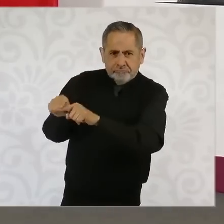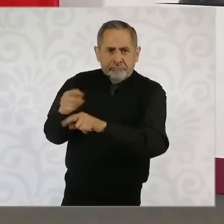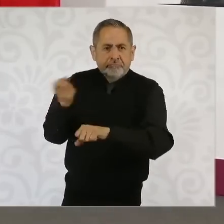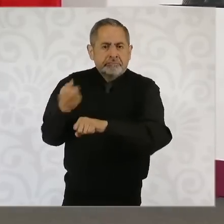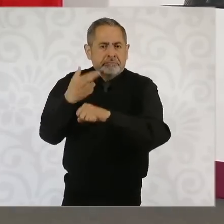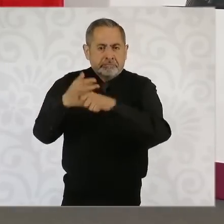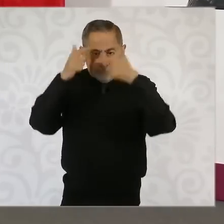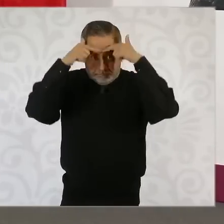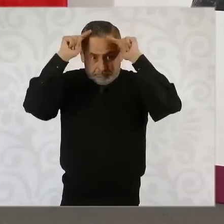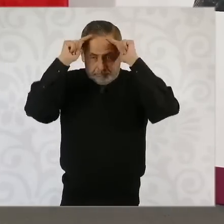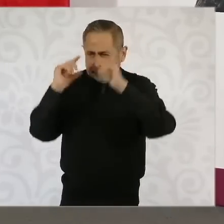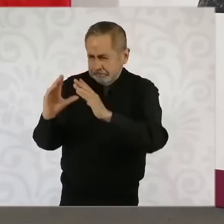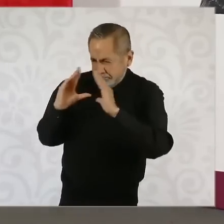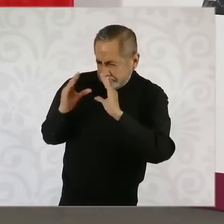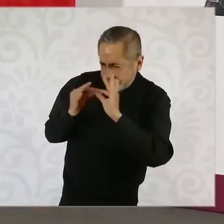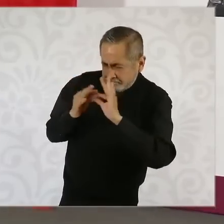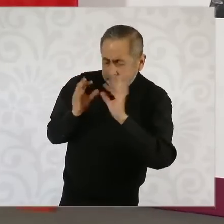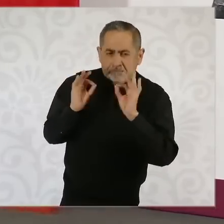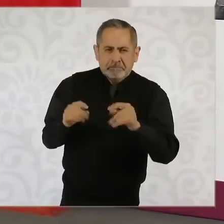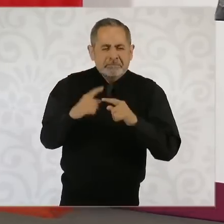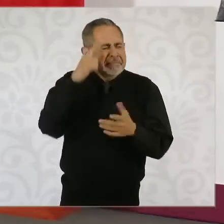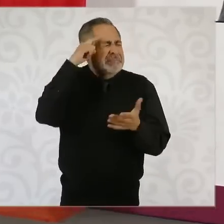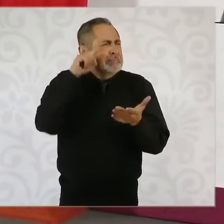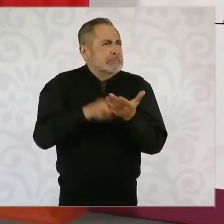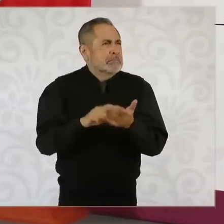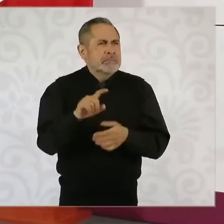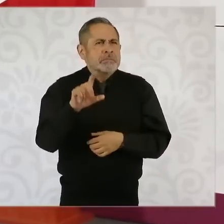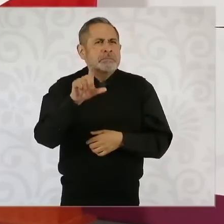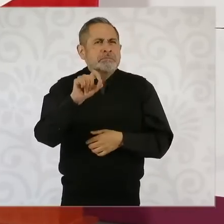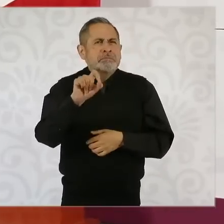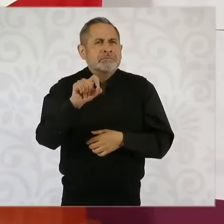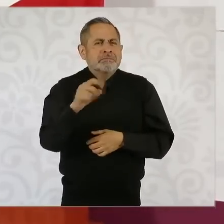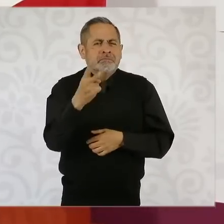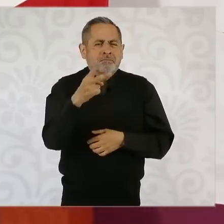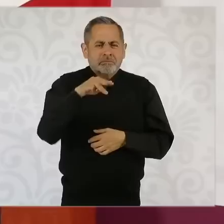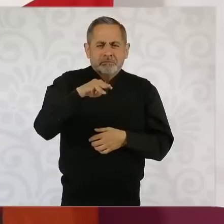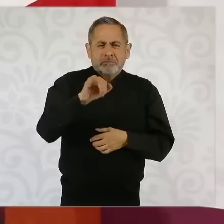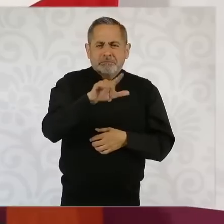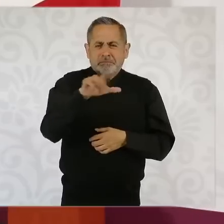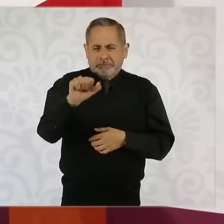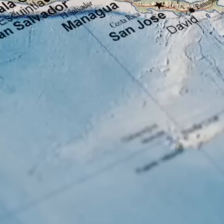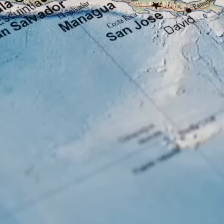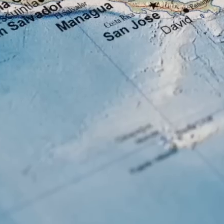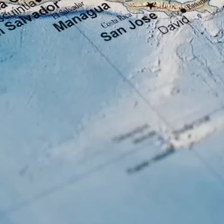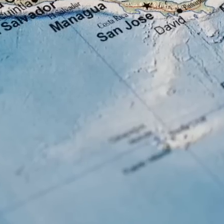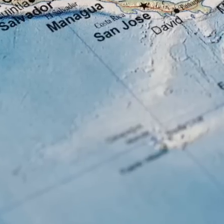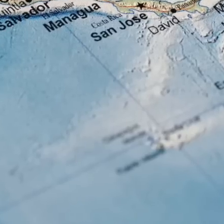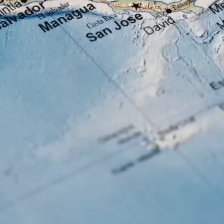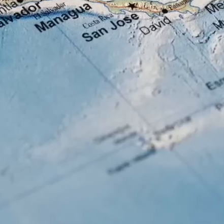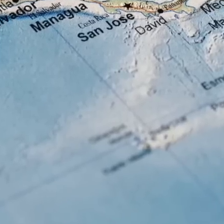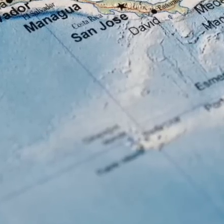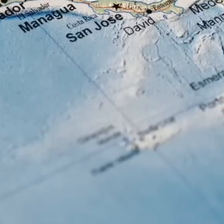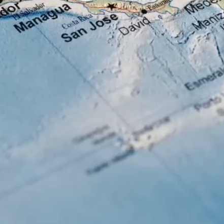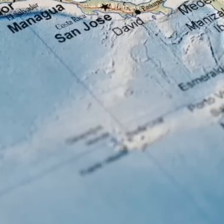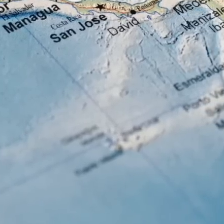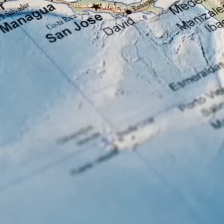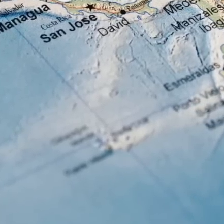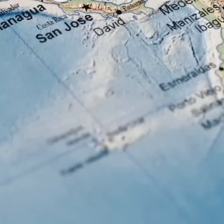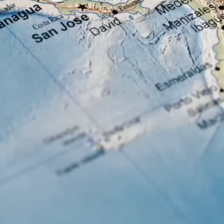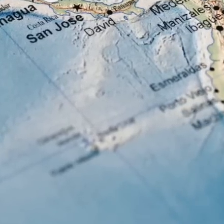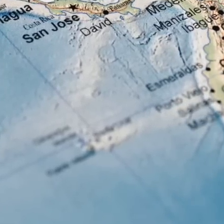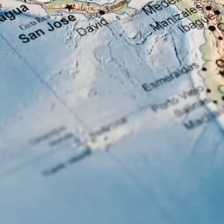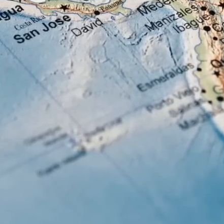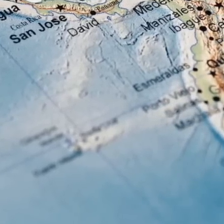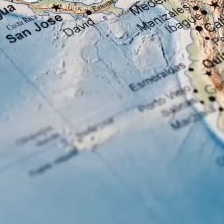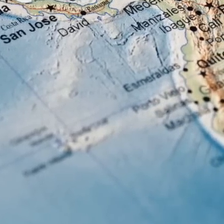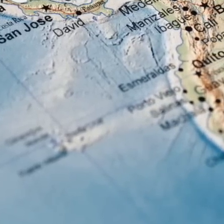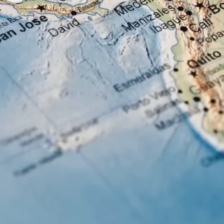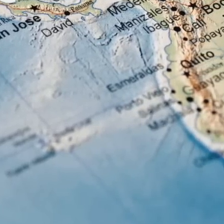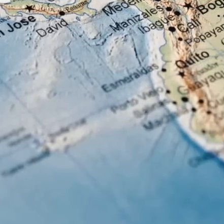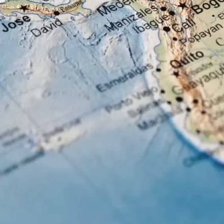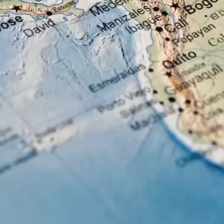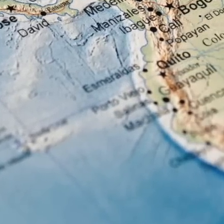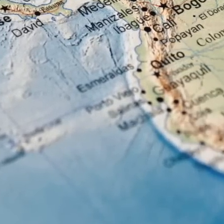Marina Son creo que son 22 millas náuticas no eh de la costa a donde llega ahí hay soberanía del